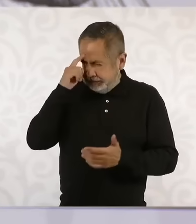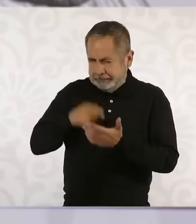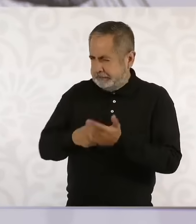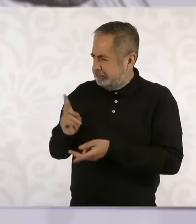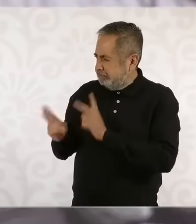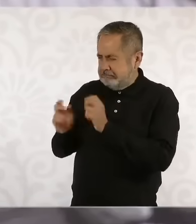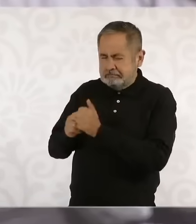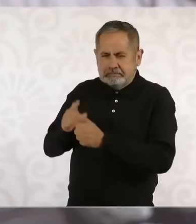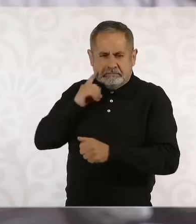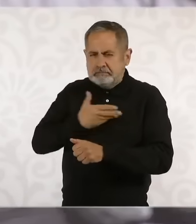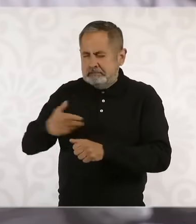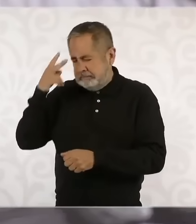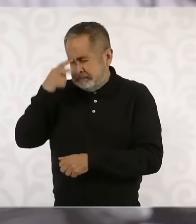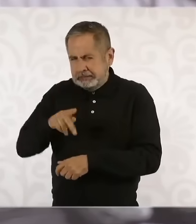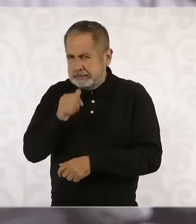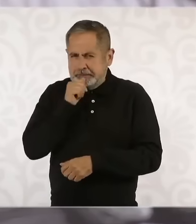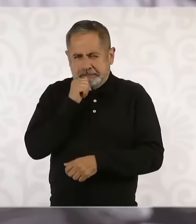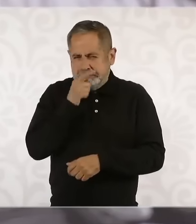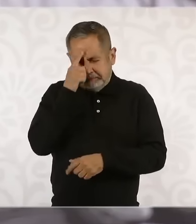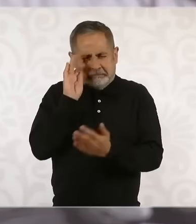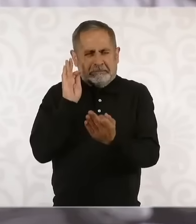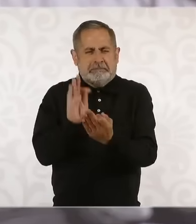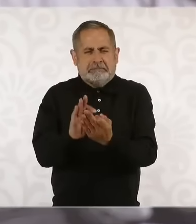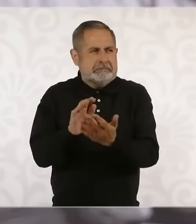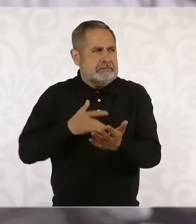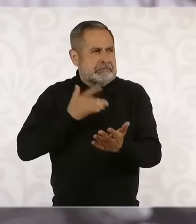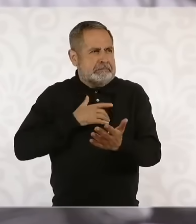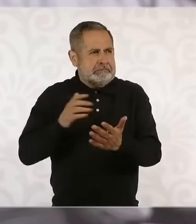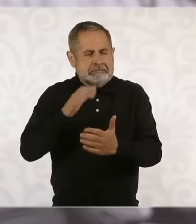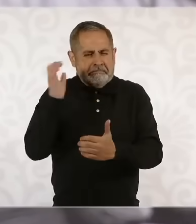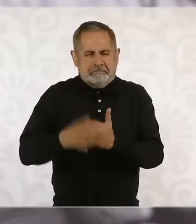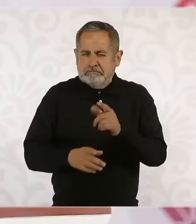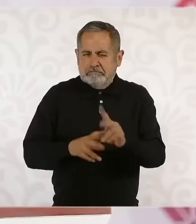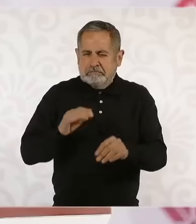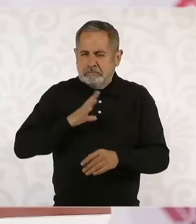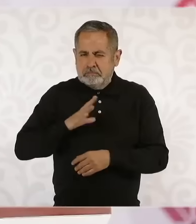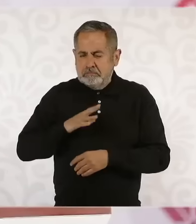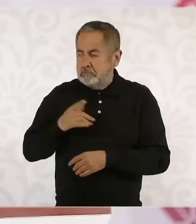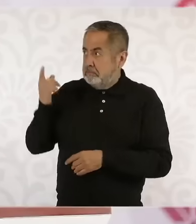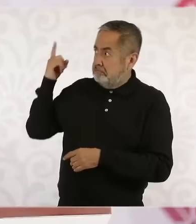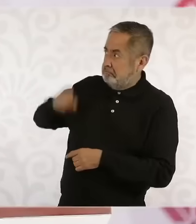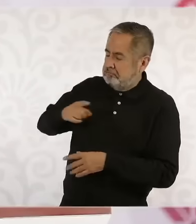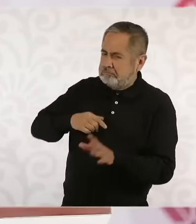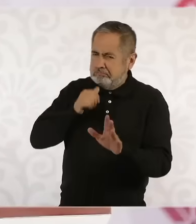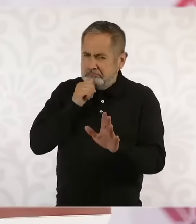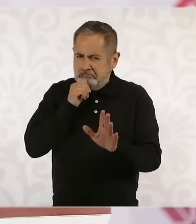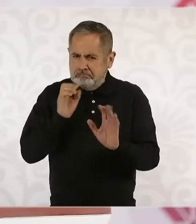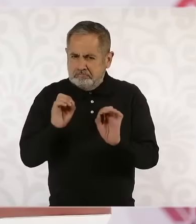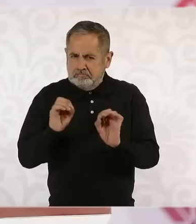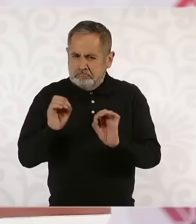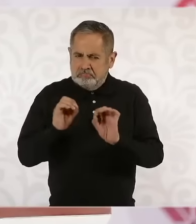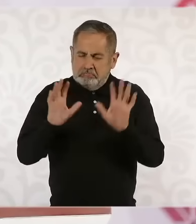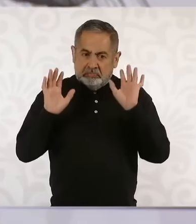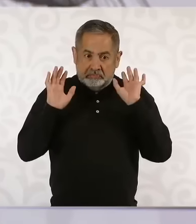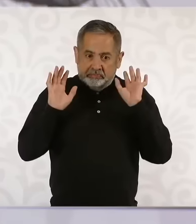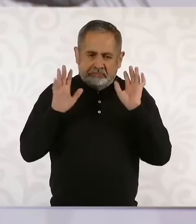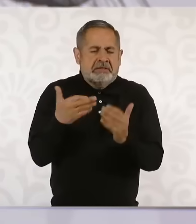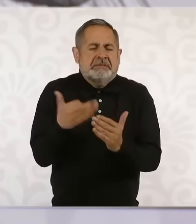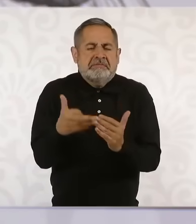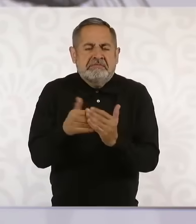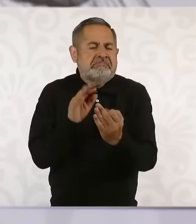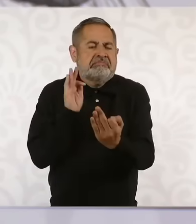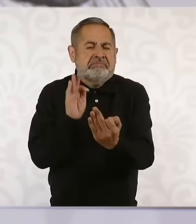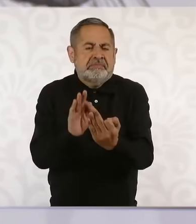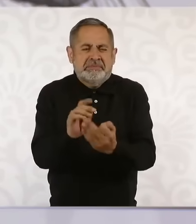pero pues ya estamos a unos días eh y no hay una instrucción en contrario, pero es ya faltan pocos